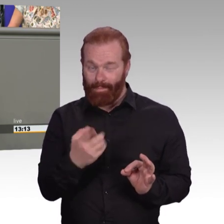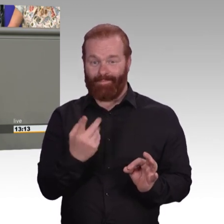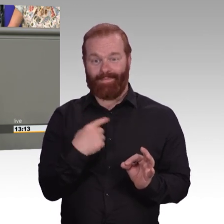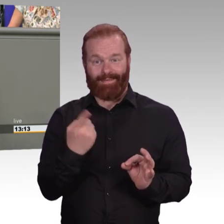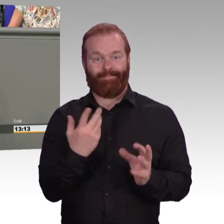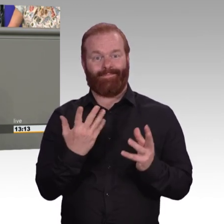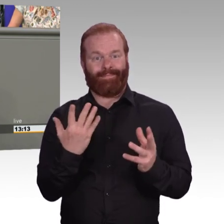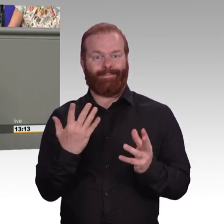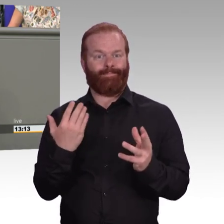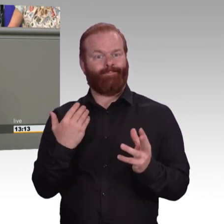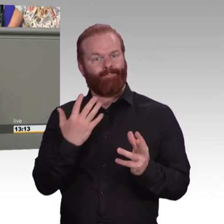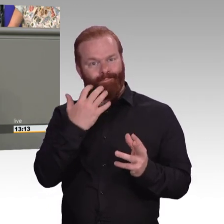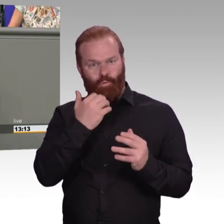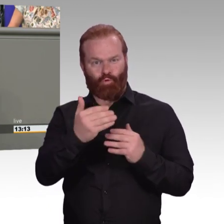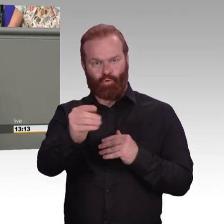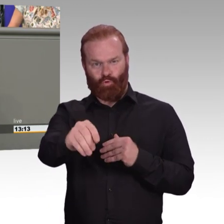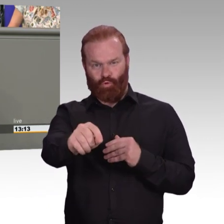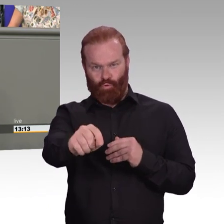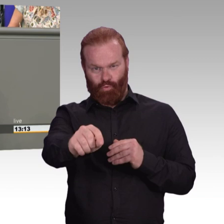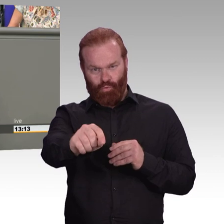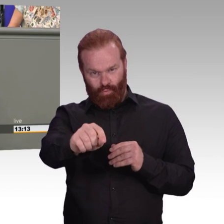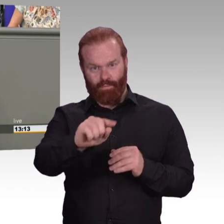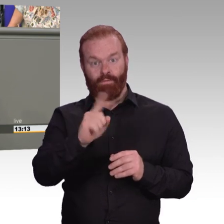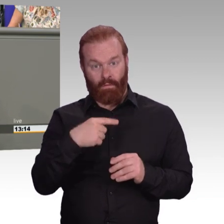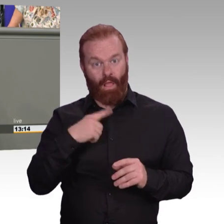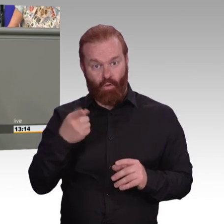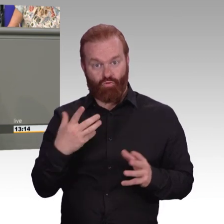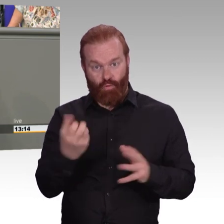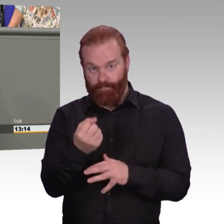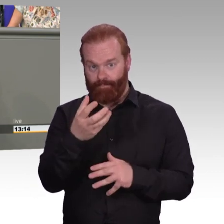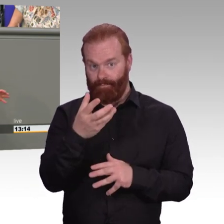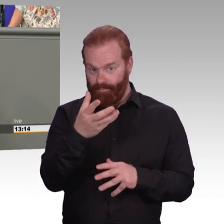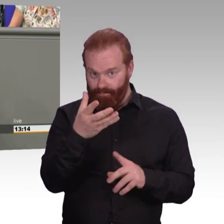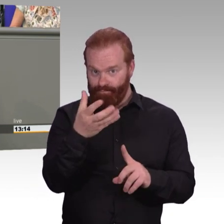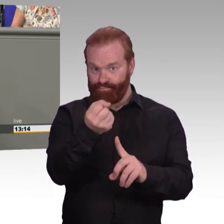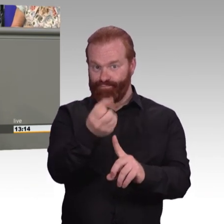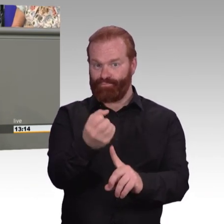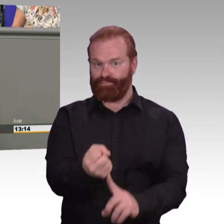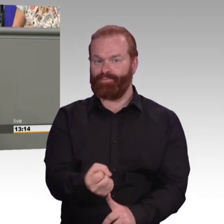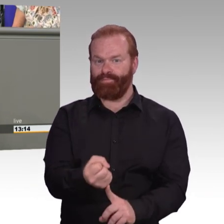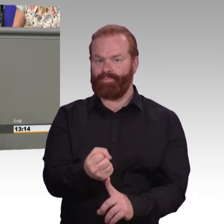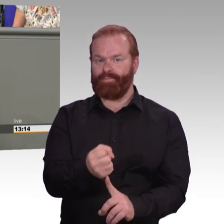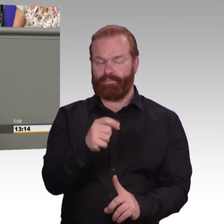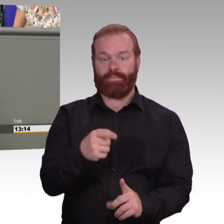Sie beschäftigen sich unter anderem mit dem Thema Kindesmissbrauch, weil wir jedes Jahr zehntausende Fälle